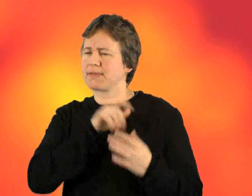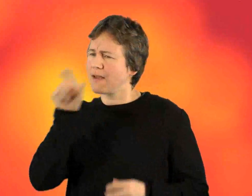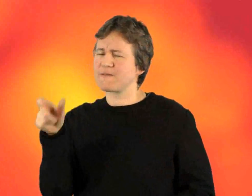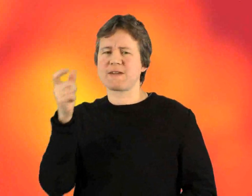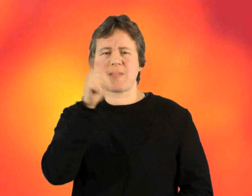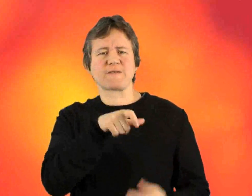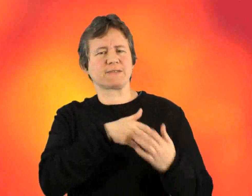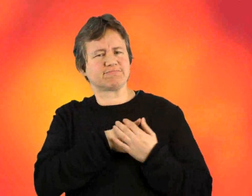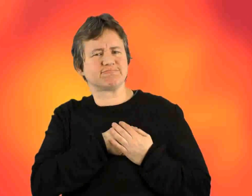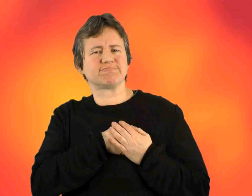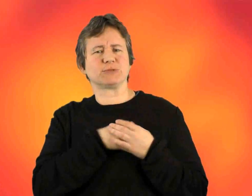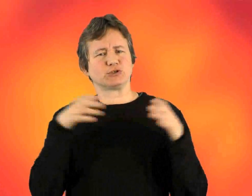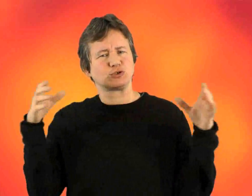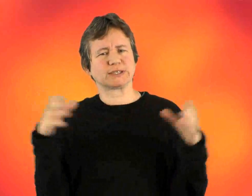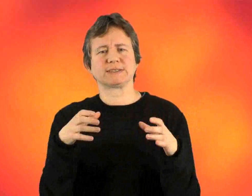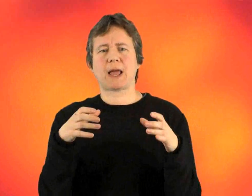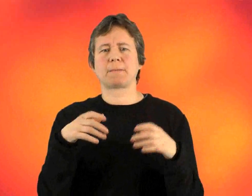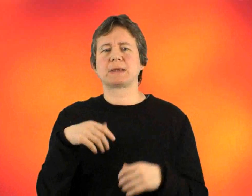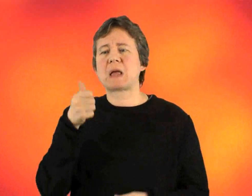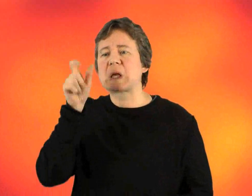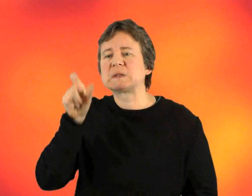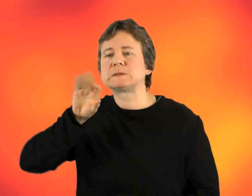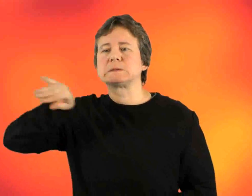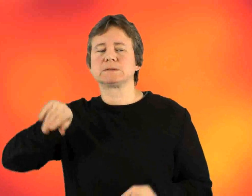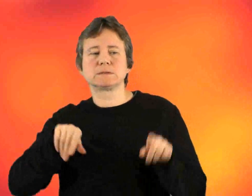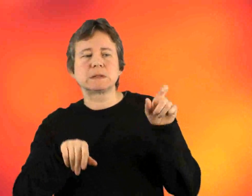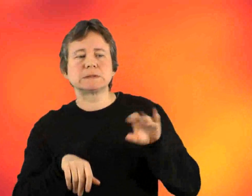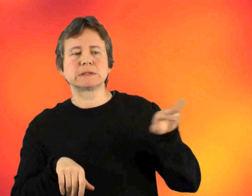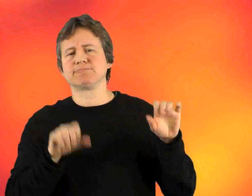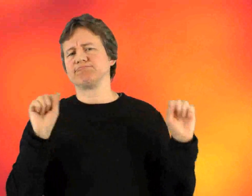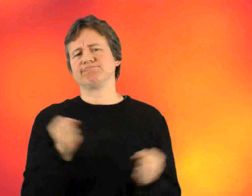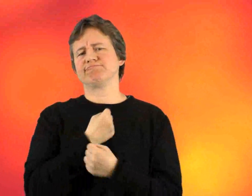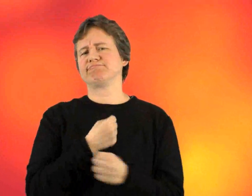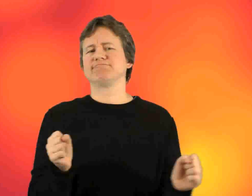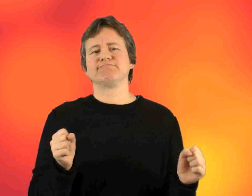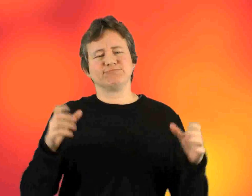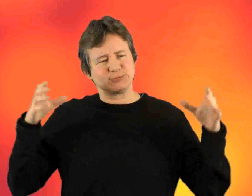Die Menschen sollen sich lieben als Gemeinschaft Und sich nicht gegenseitig ausgrenzen - unmöglich!